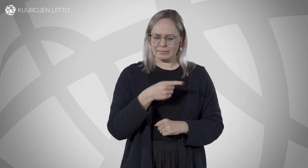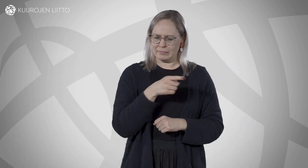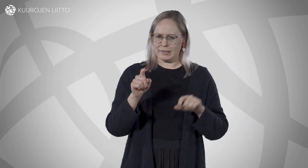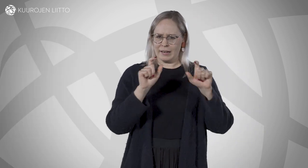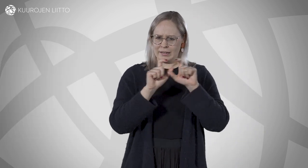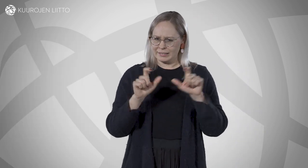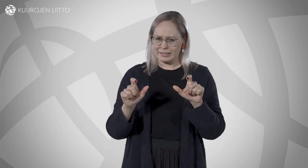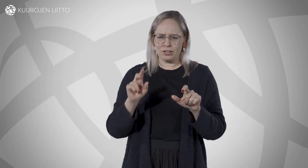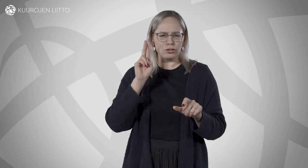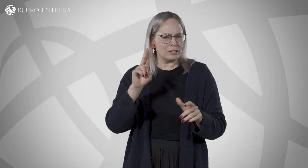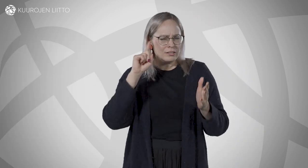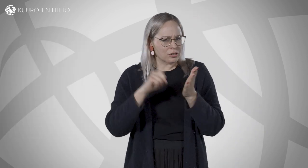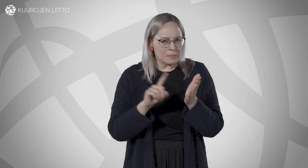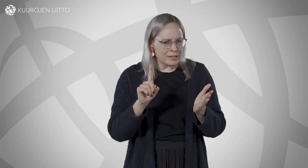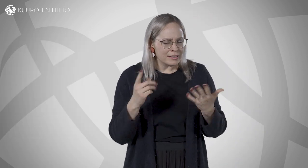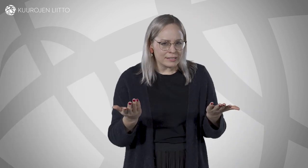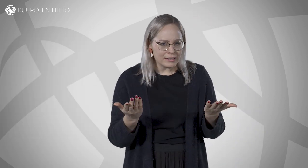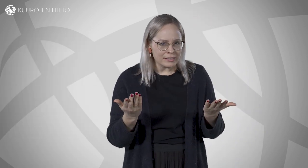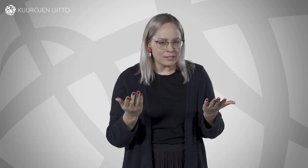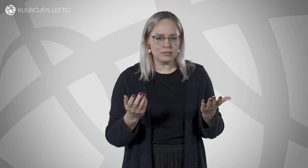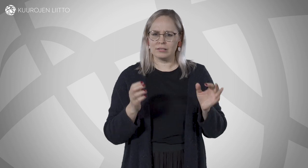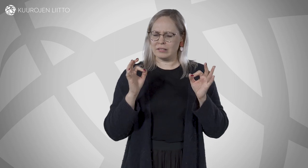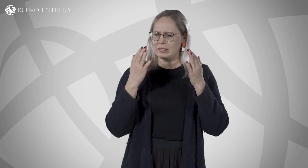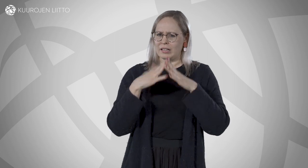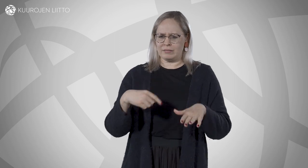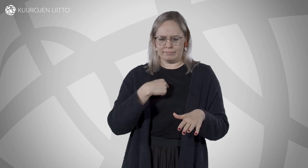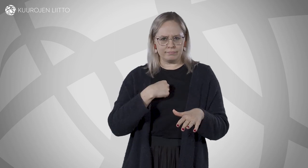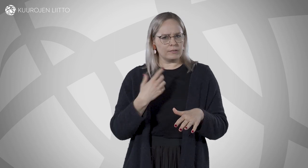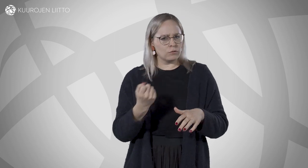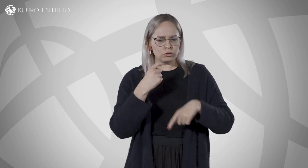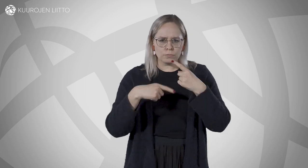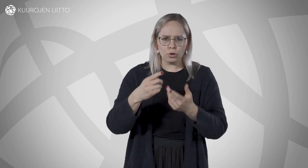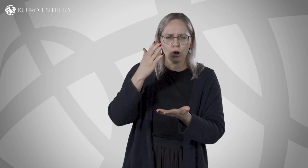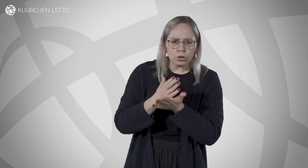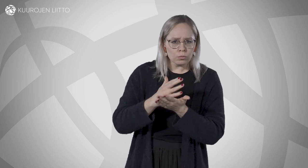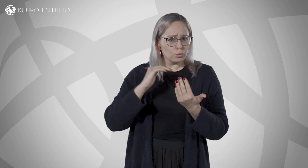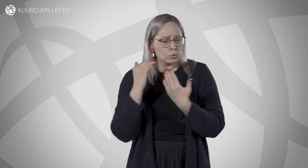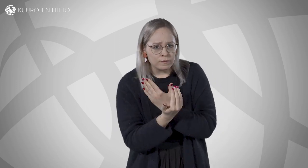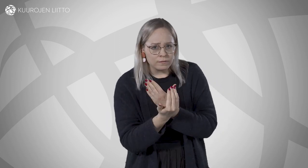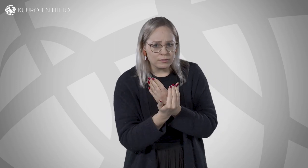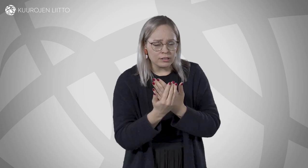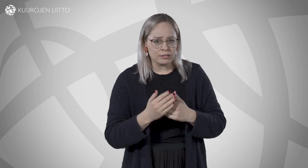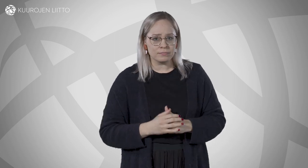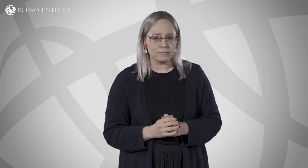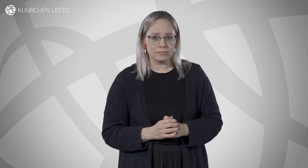Vaan mitä nämä oikeastaan tarkoittavat, ja millä tavoin voimme toimia - sekä oikein että turvallisesti?